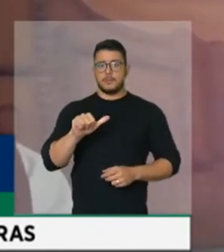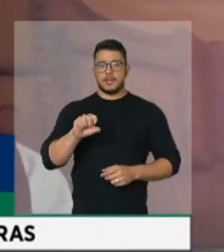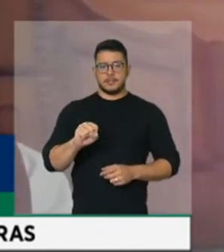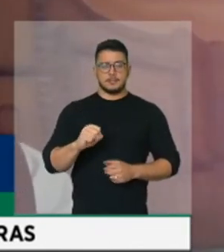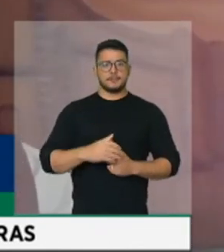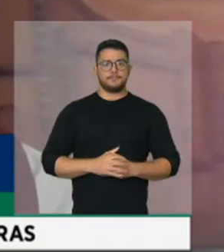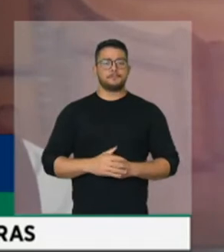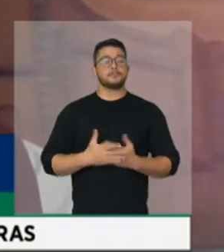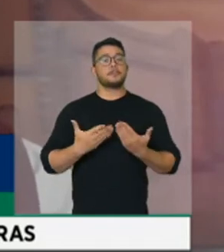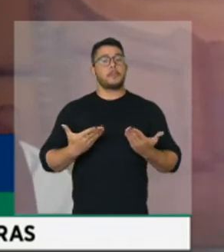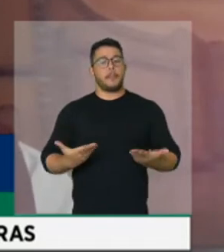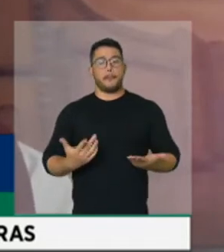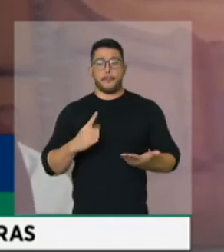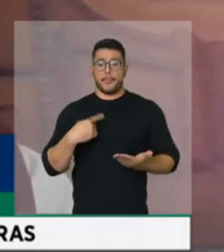PRESIDENTE, MAS AGRADEÇO A VOSSA GENEROSIDADE E DIZER QUE